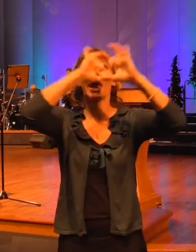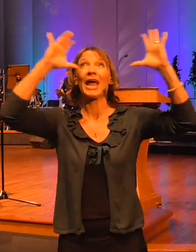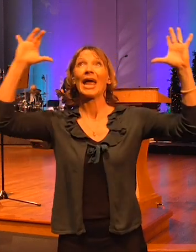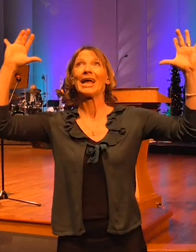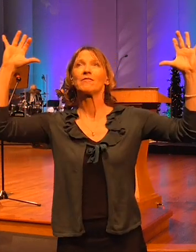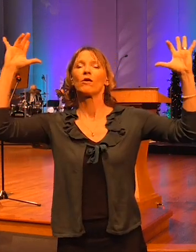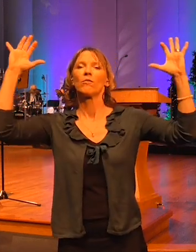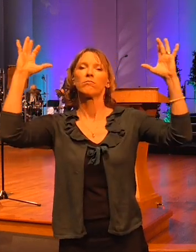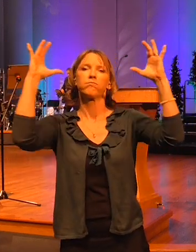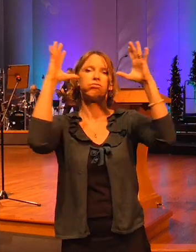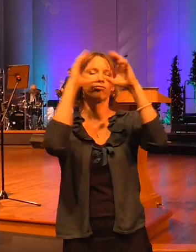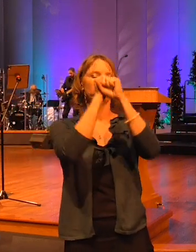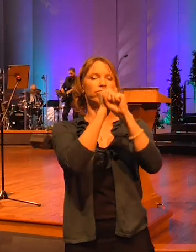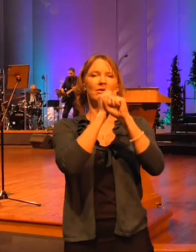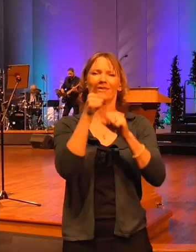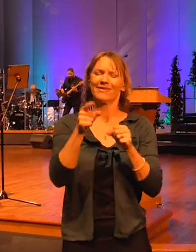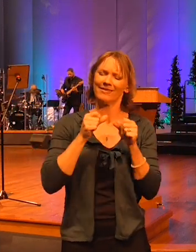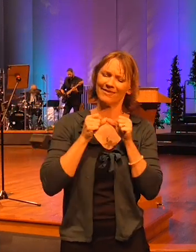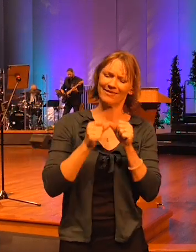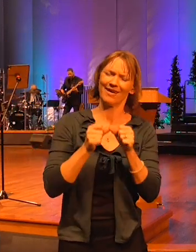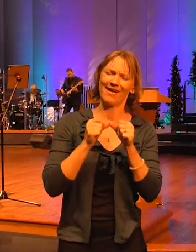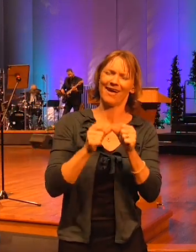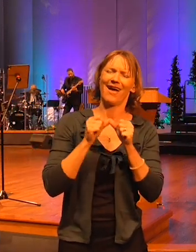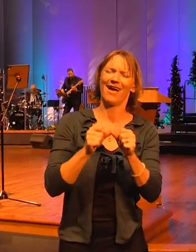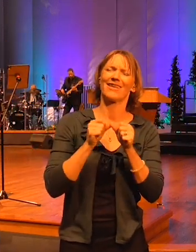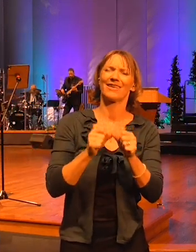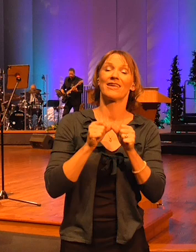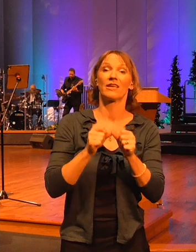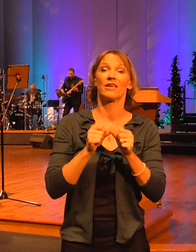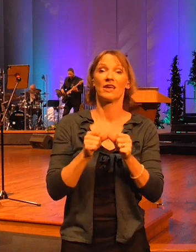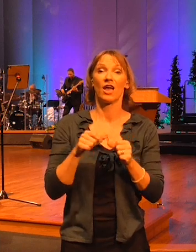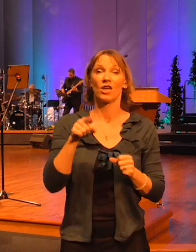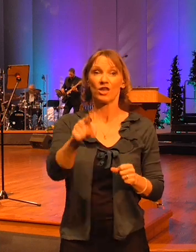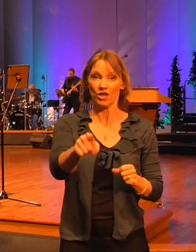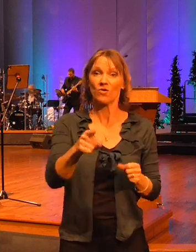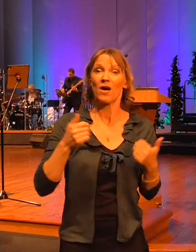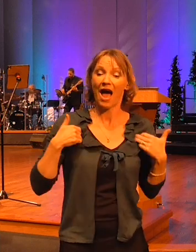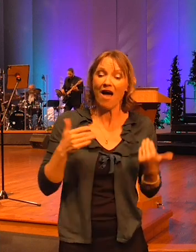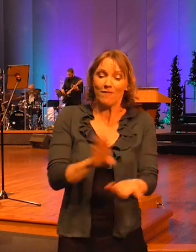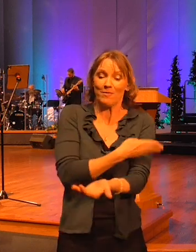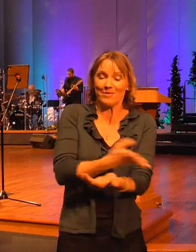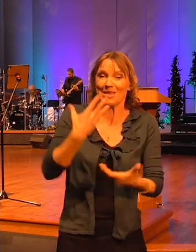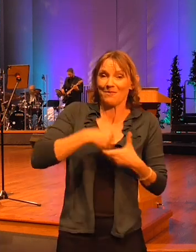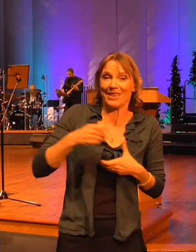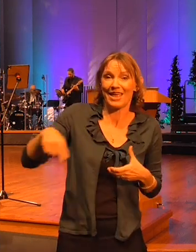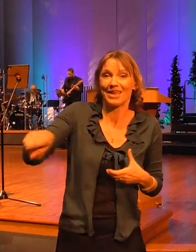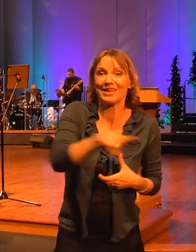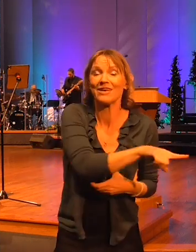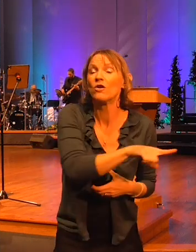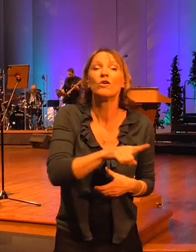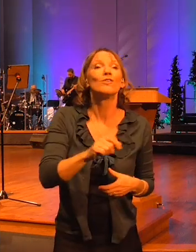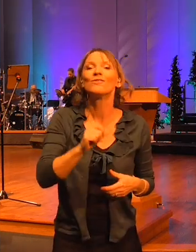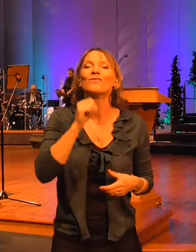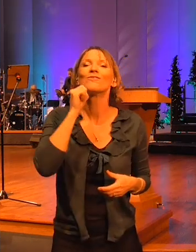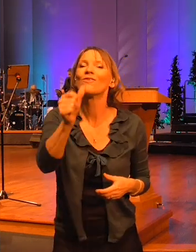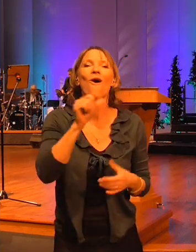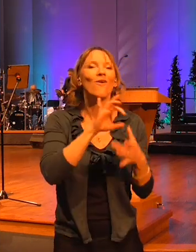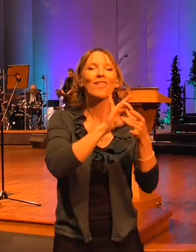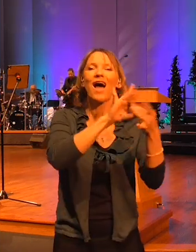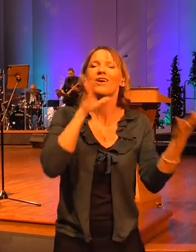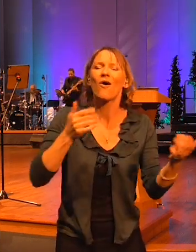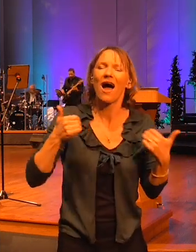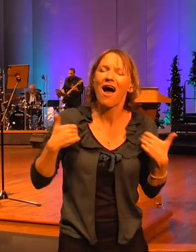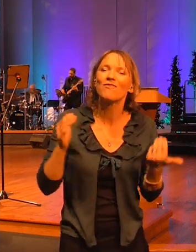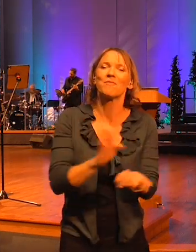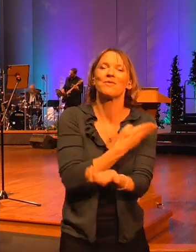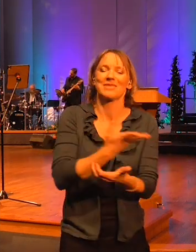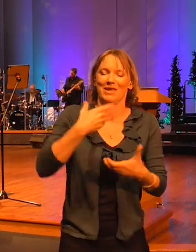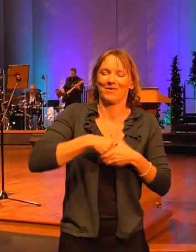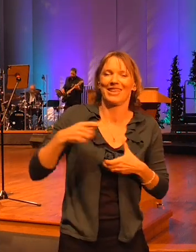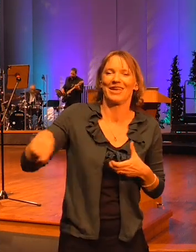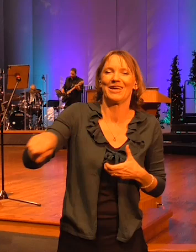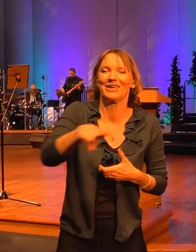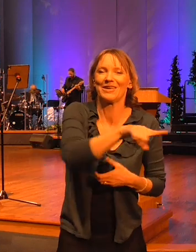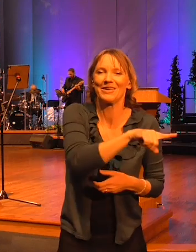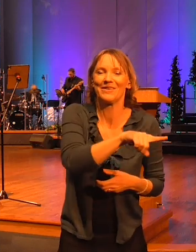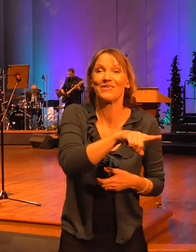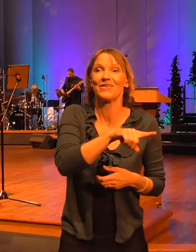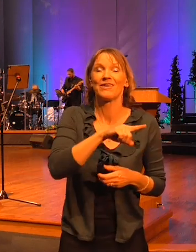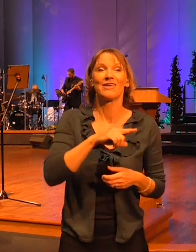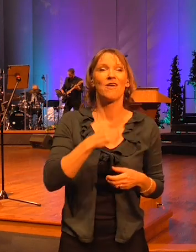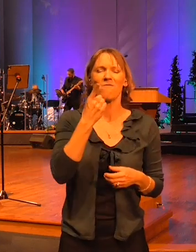TI. tengo la música que hay en ti, no la sueltes, tienes la música en ti, un último baile, este mundo va